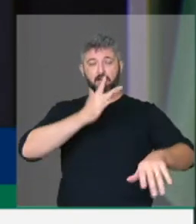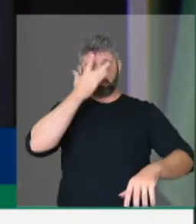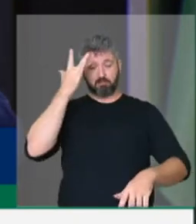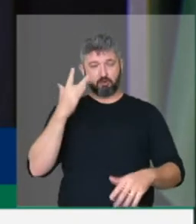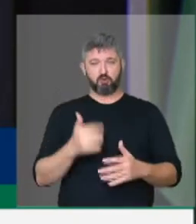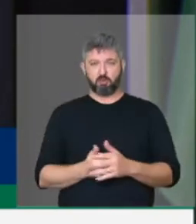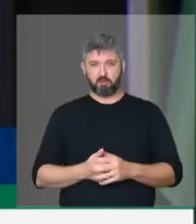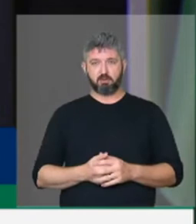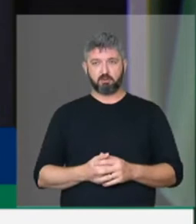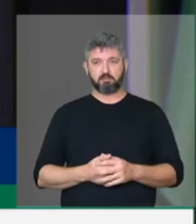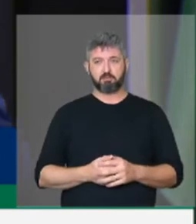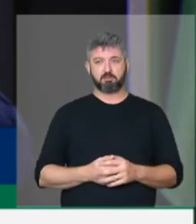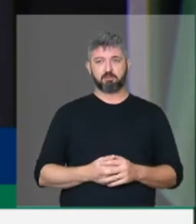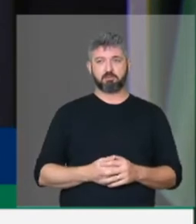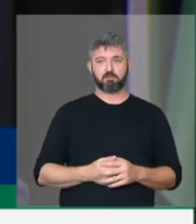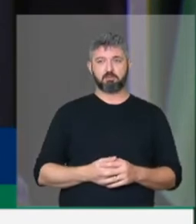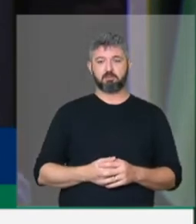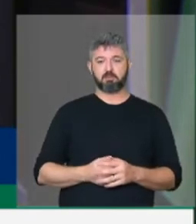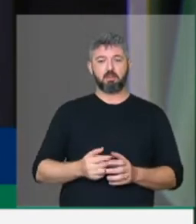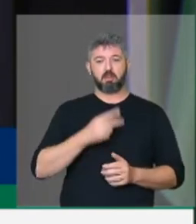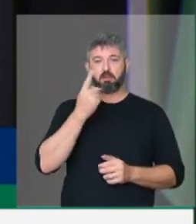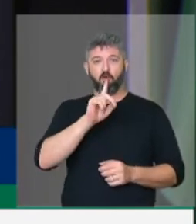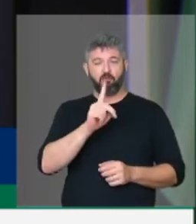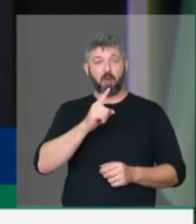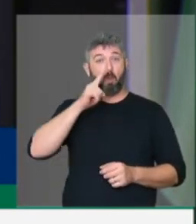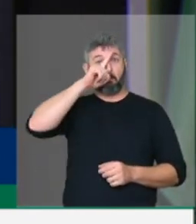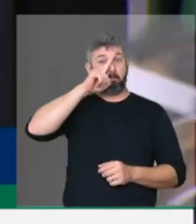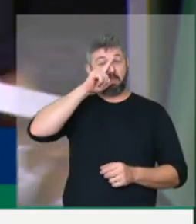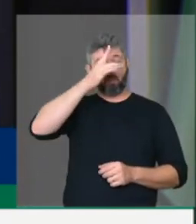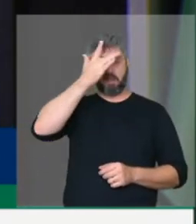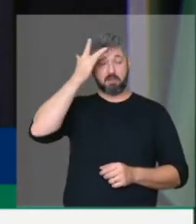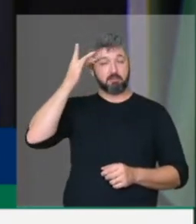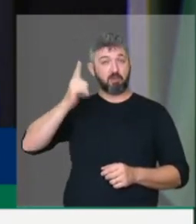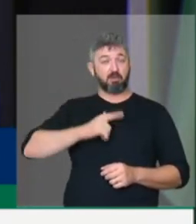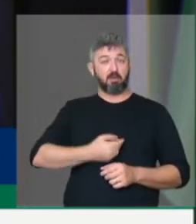PESSOAS... QUE NEGA... O PERIGO QUE AS PESSOAS ESTÃO CORRENDO MESMO COM O ALTO